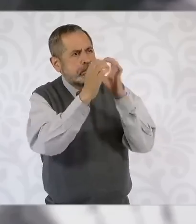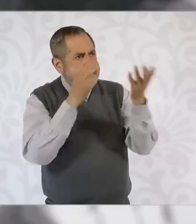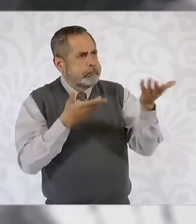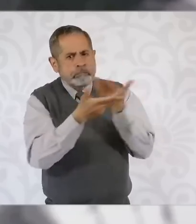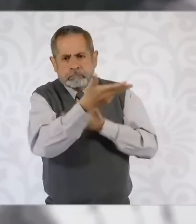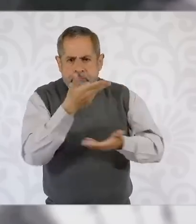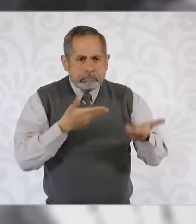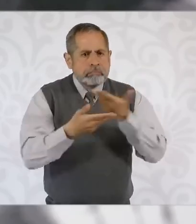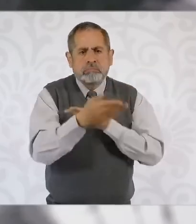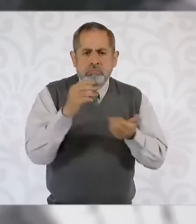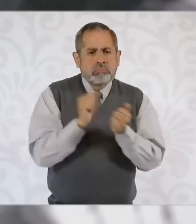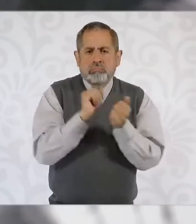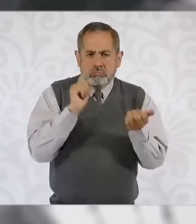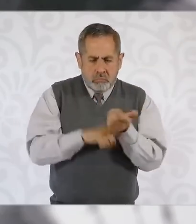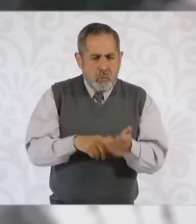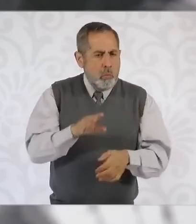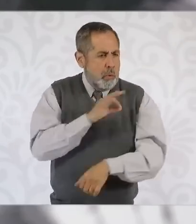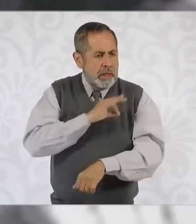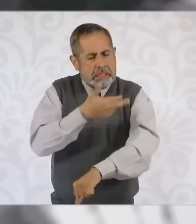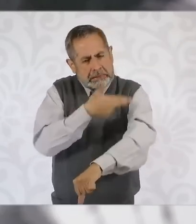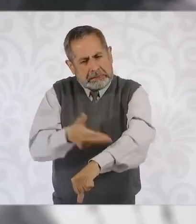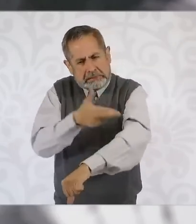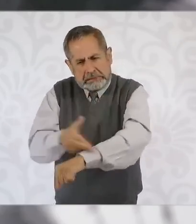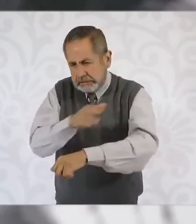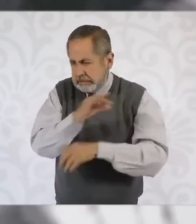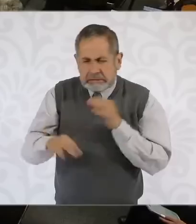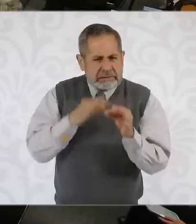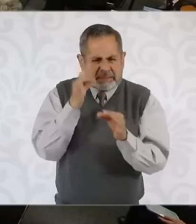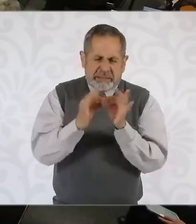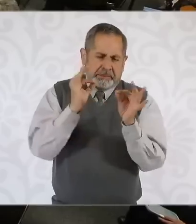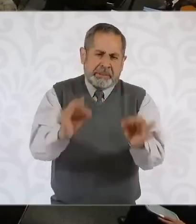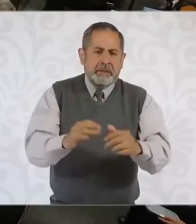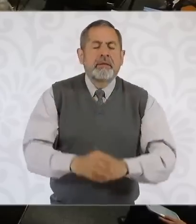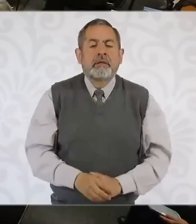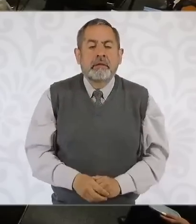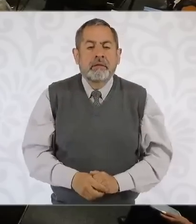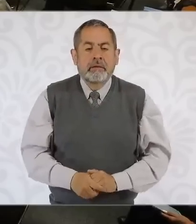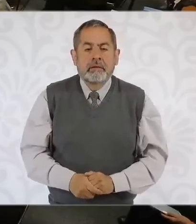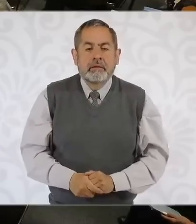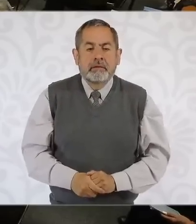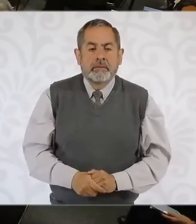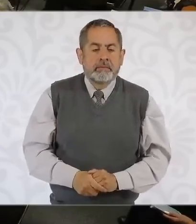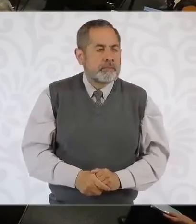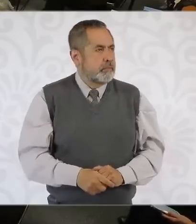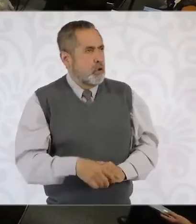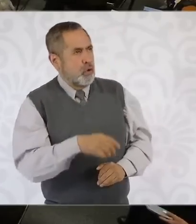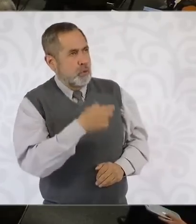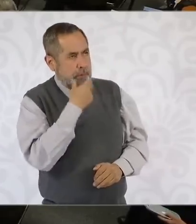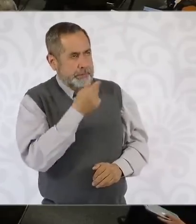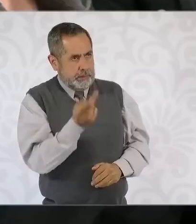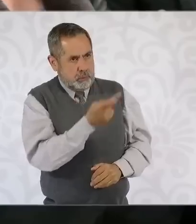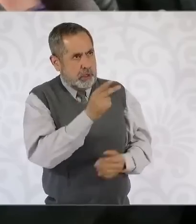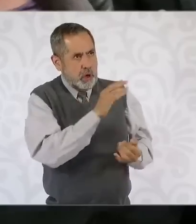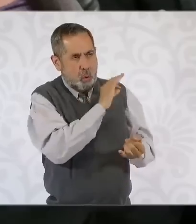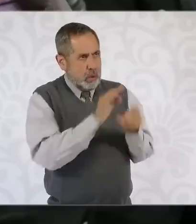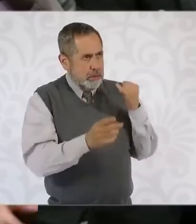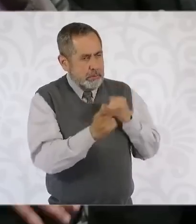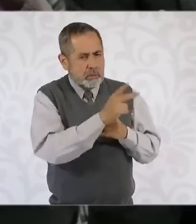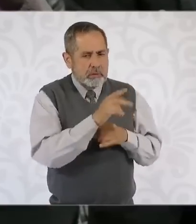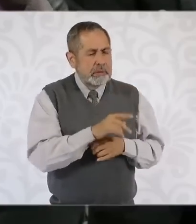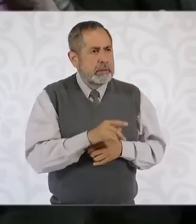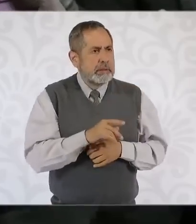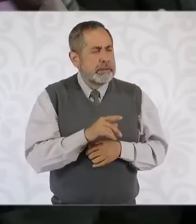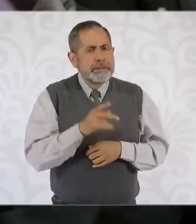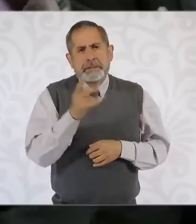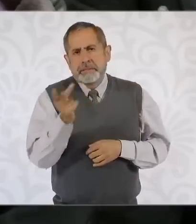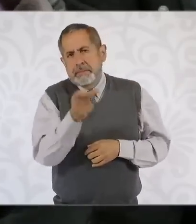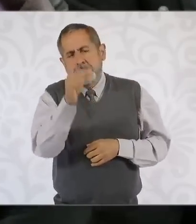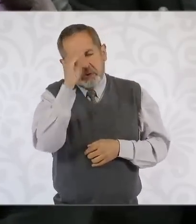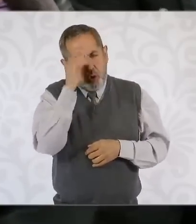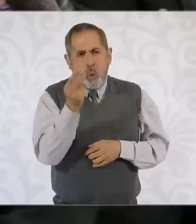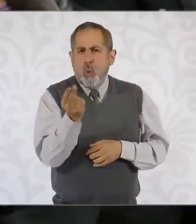que se puedan hacer los ajustes indispensables y eh una última e de parte de usted se habló de este